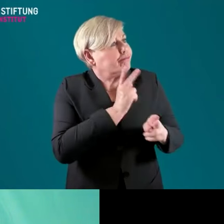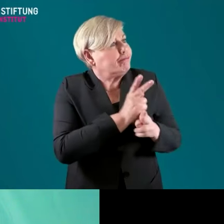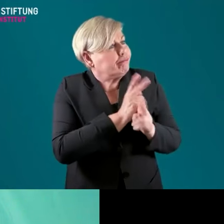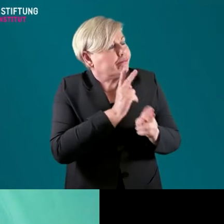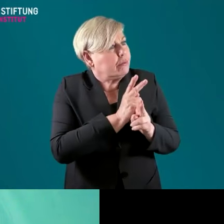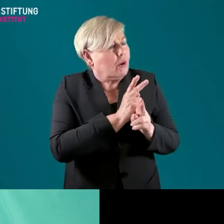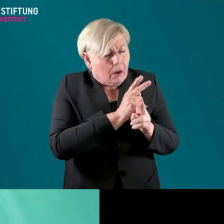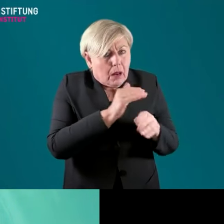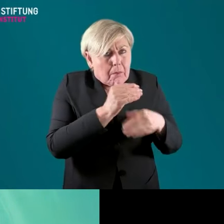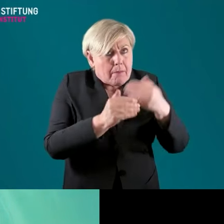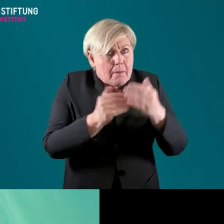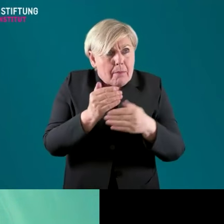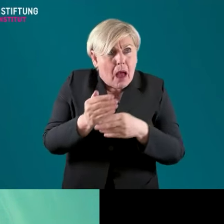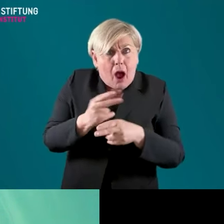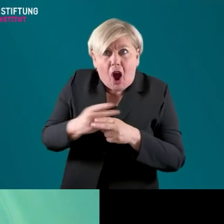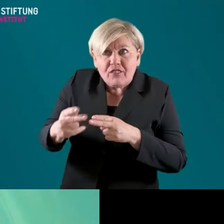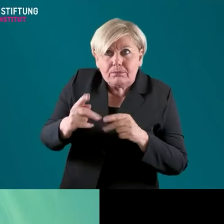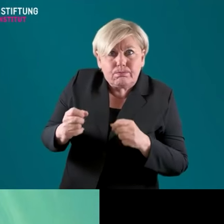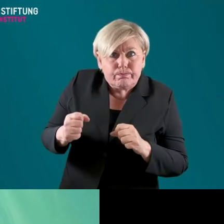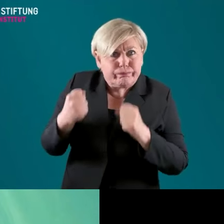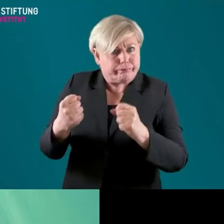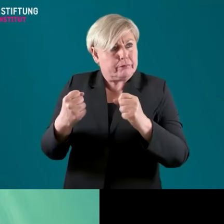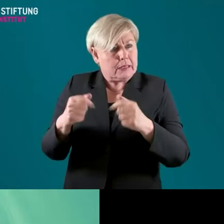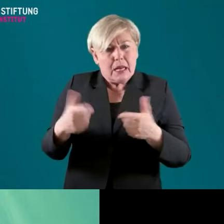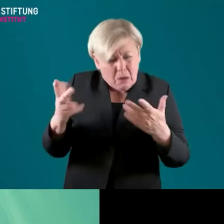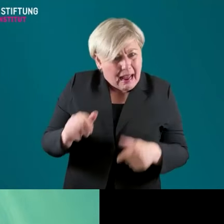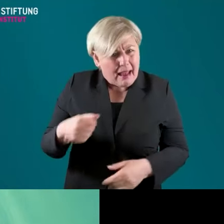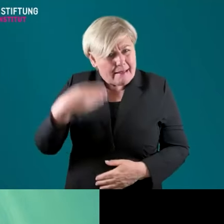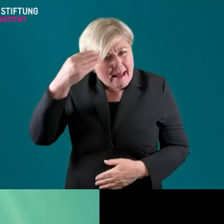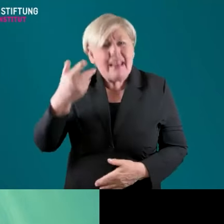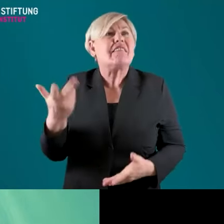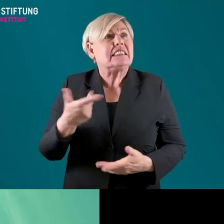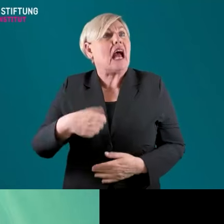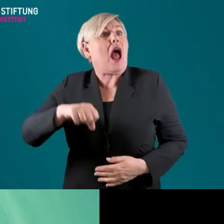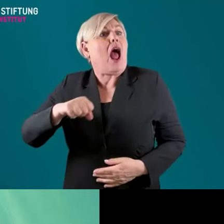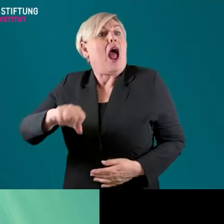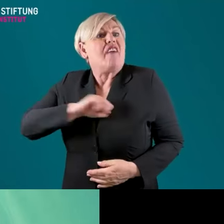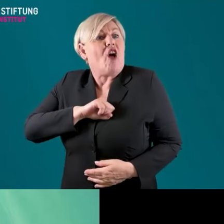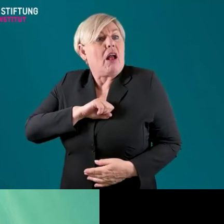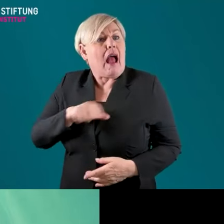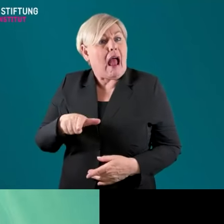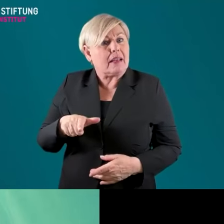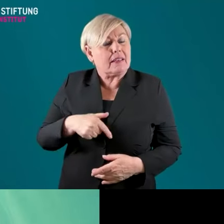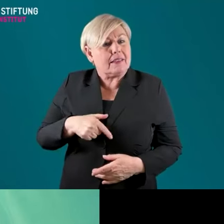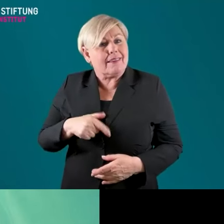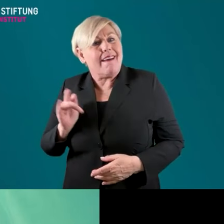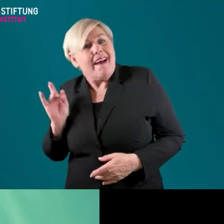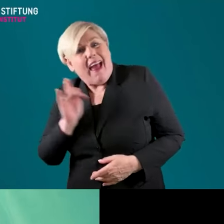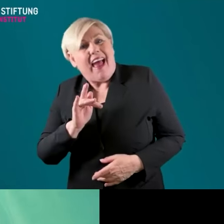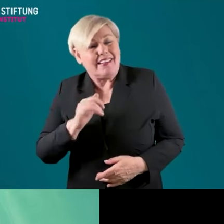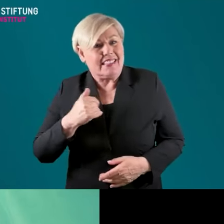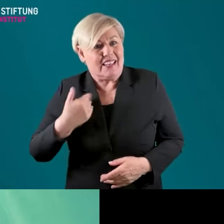Kann man da gegebenenfalls lernen, welche Maßnahmen erfolgreich sind in der Überwindung antifeministischer Narrative?